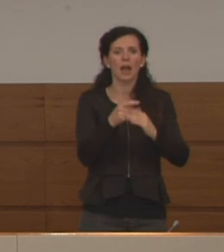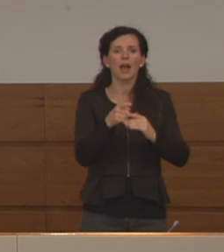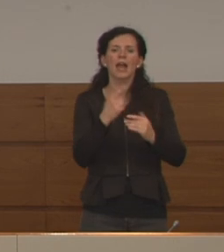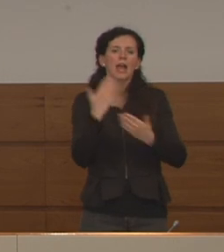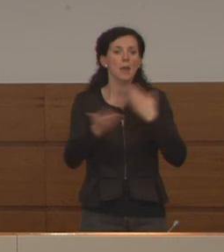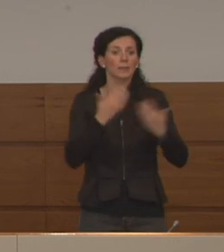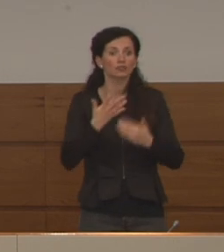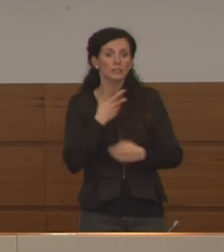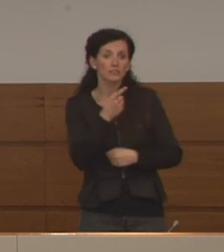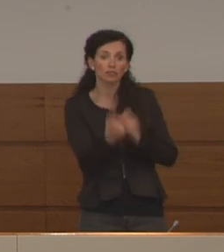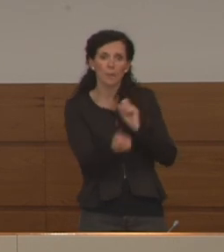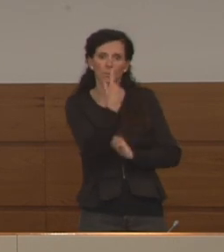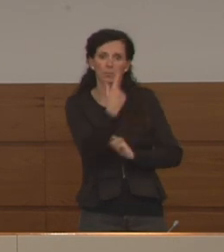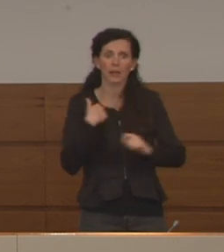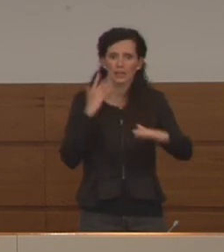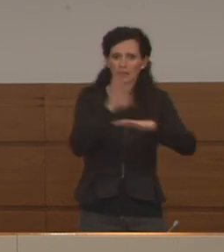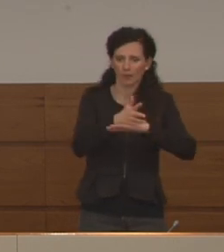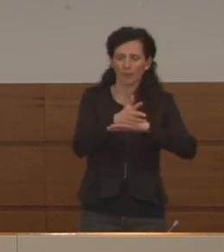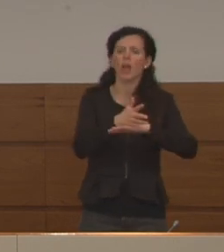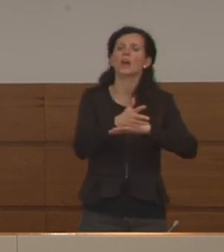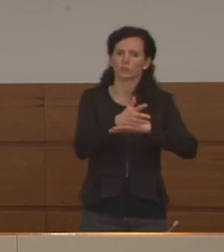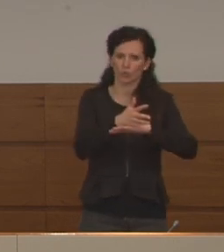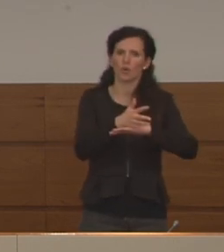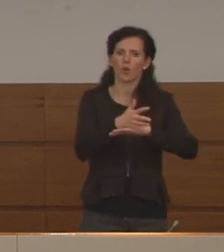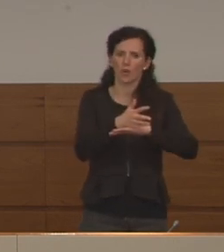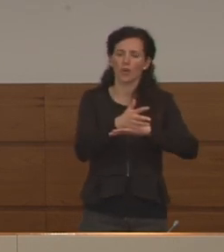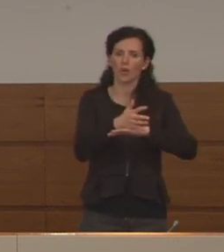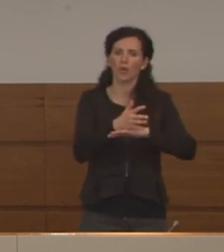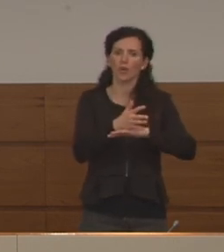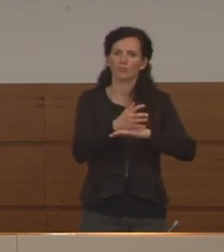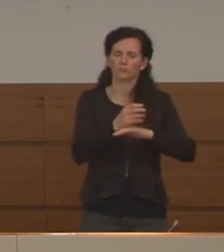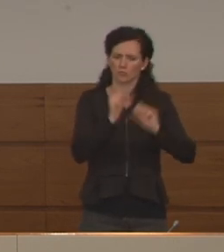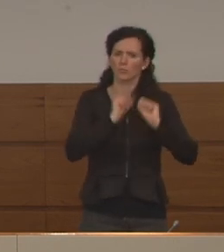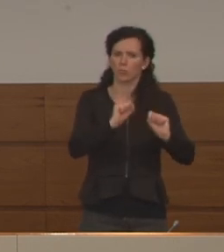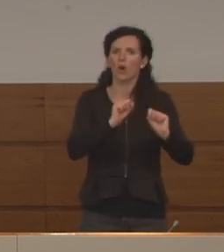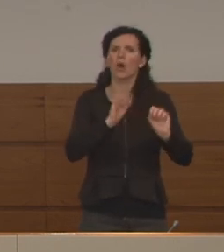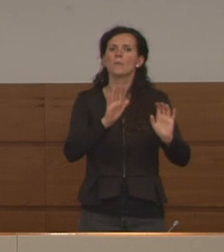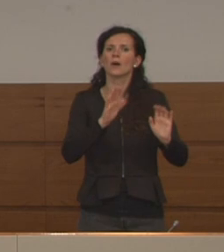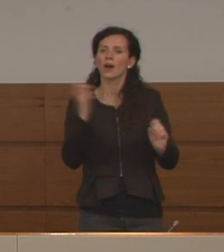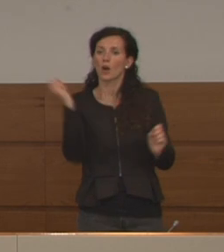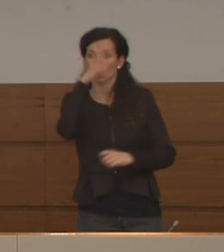non ci dimentichiamo che molta di questa epidemia può essere prevenuta